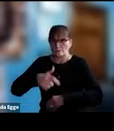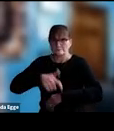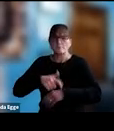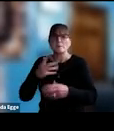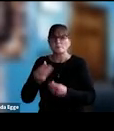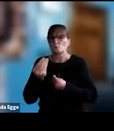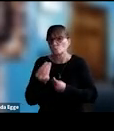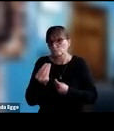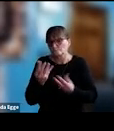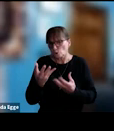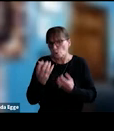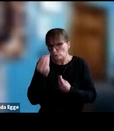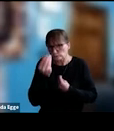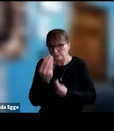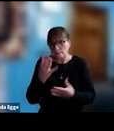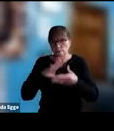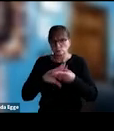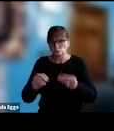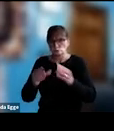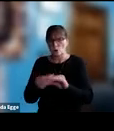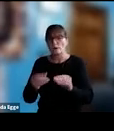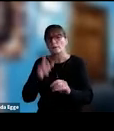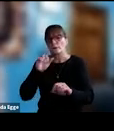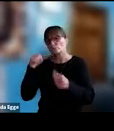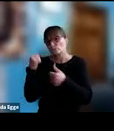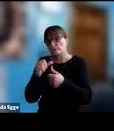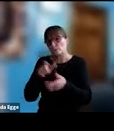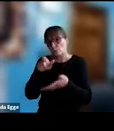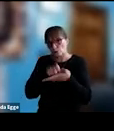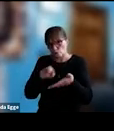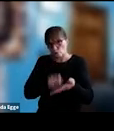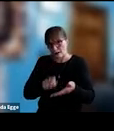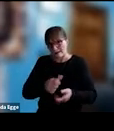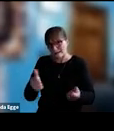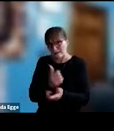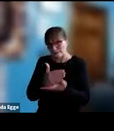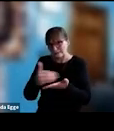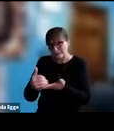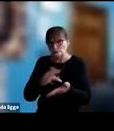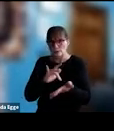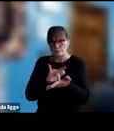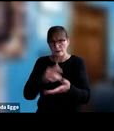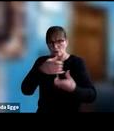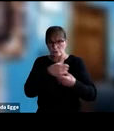y creo que algo muy bueno que hay que tener en cuenta mientras se redacta cada sección del informe de resumen médico,